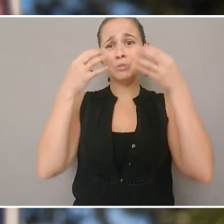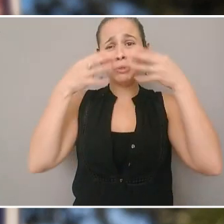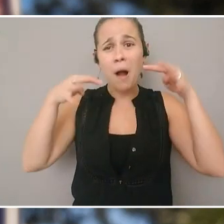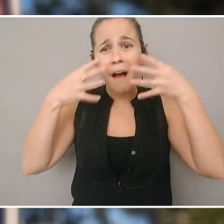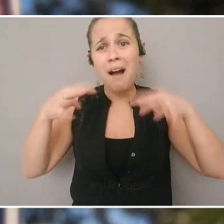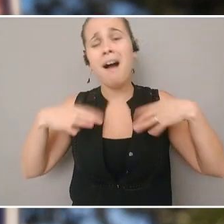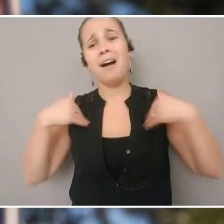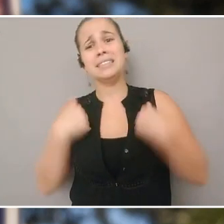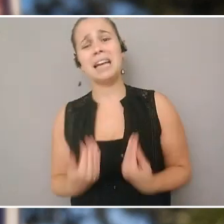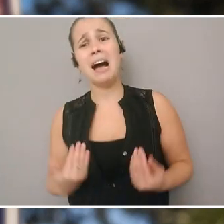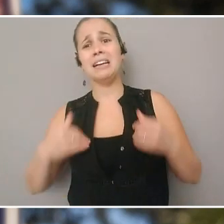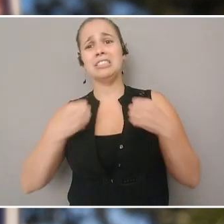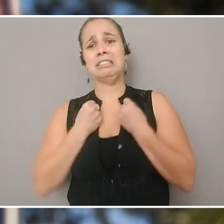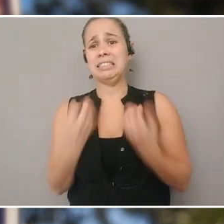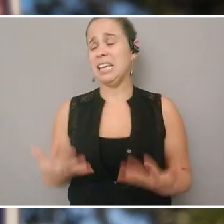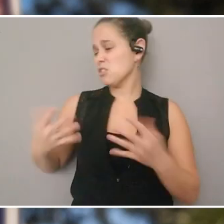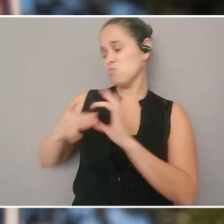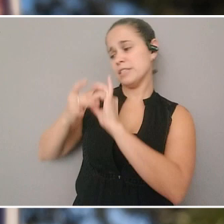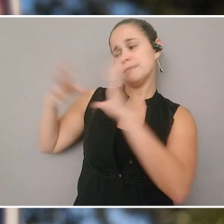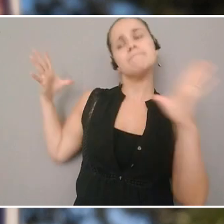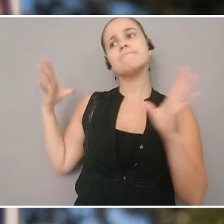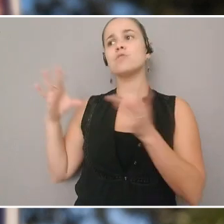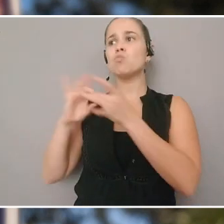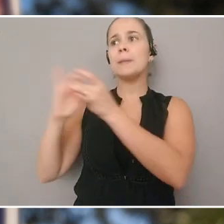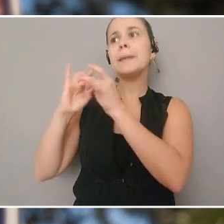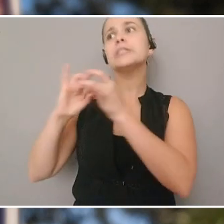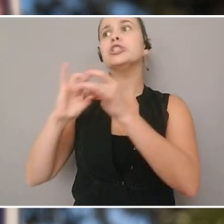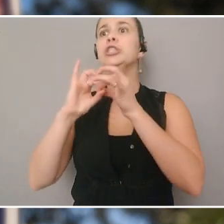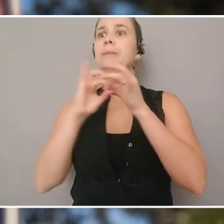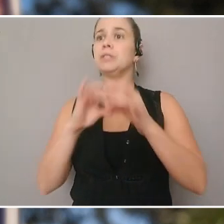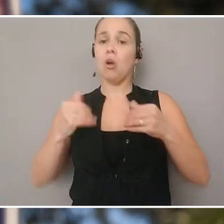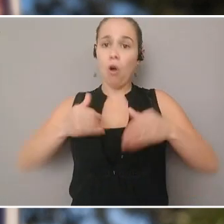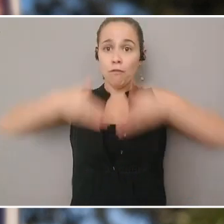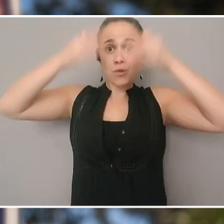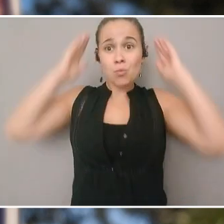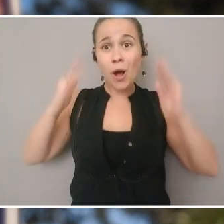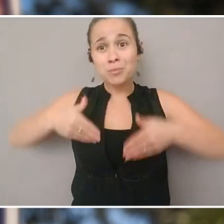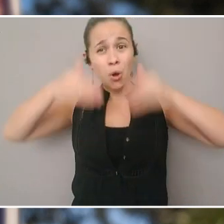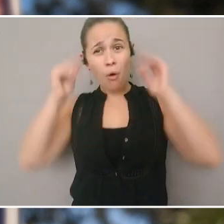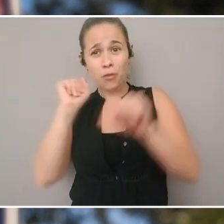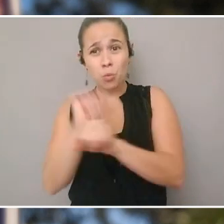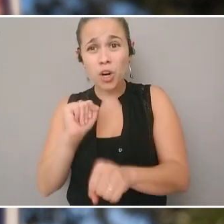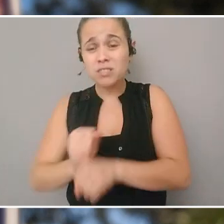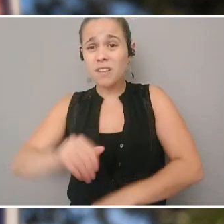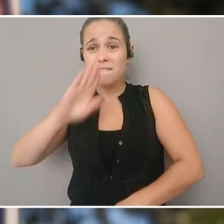relaciones sacrificadas, abrumadas,